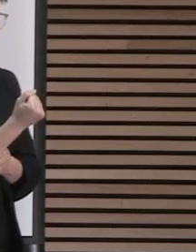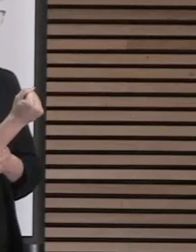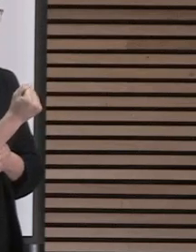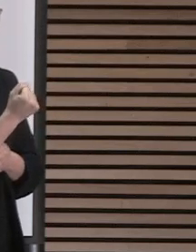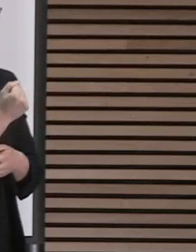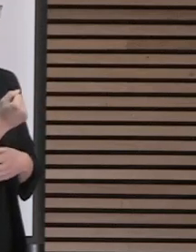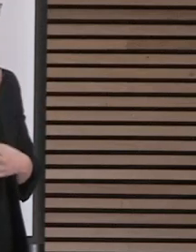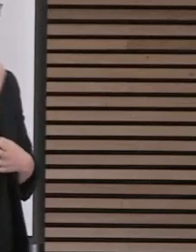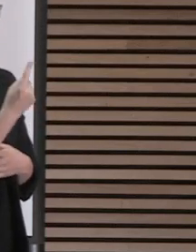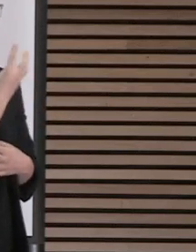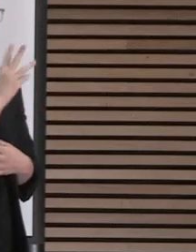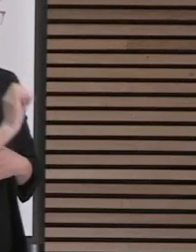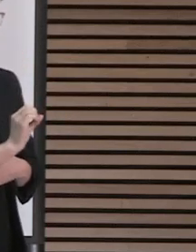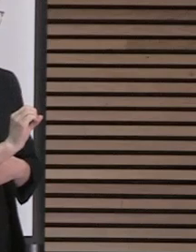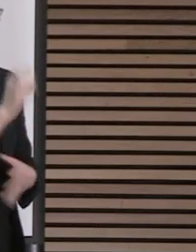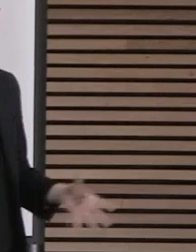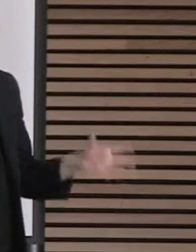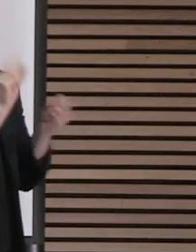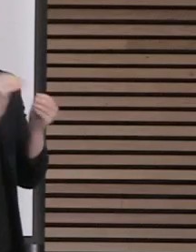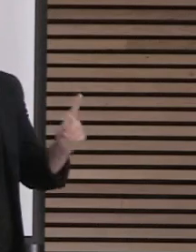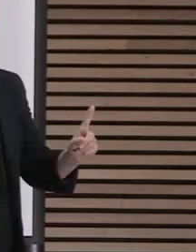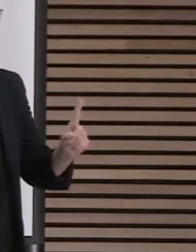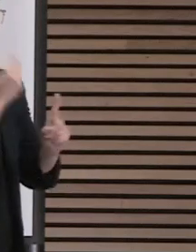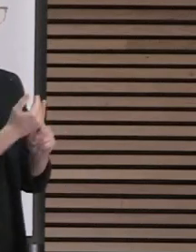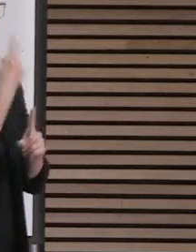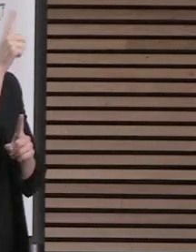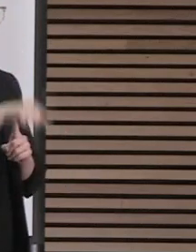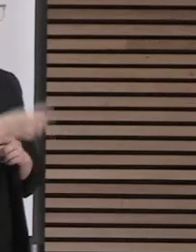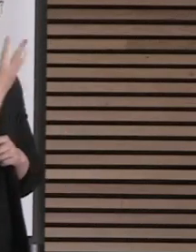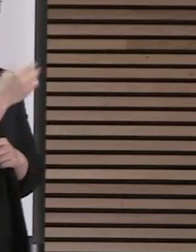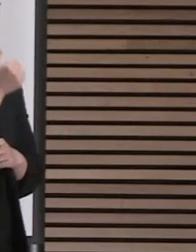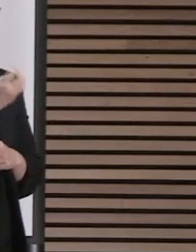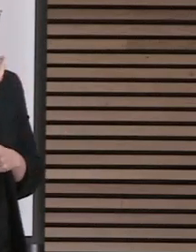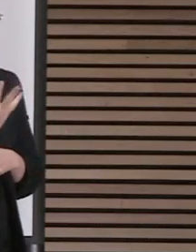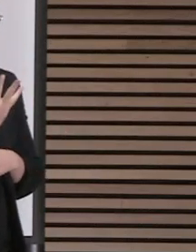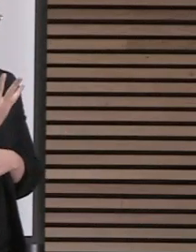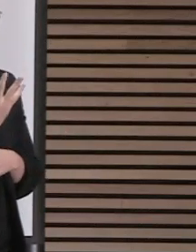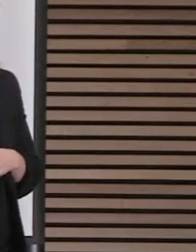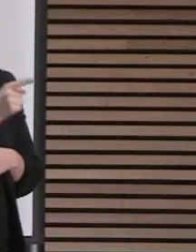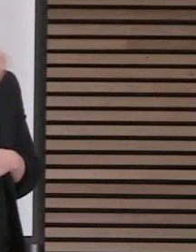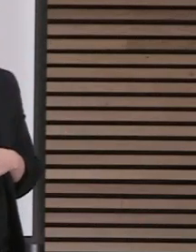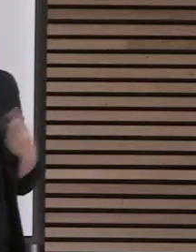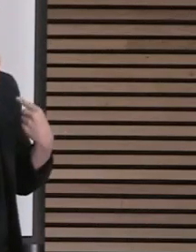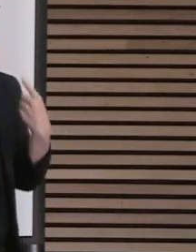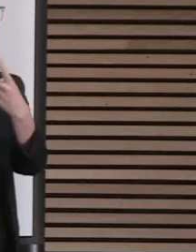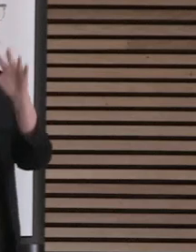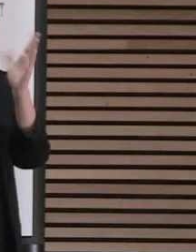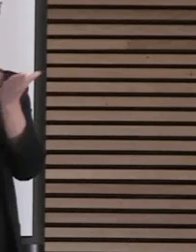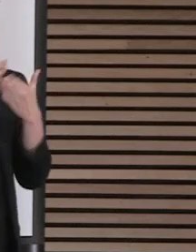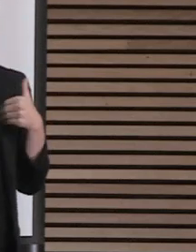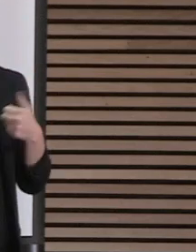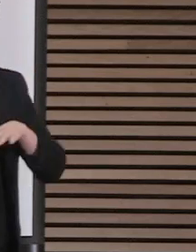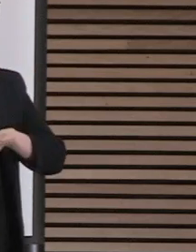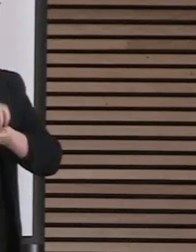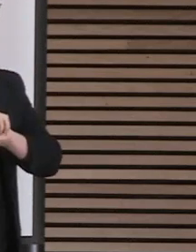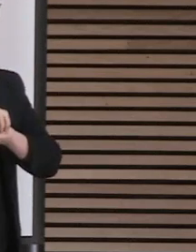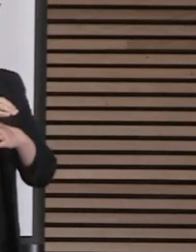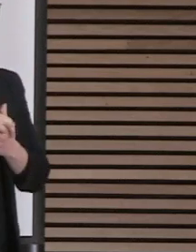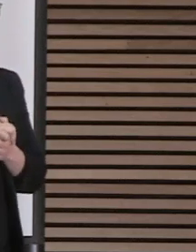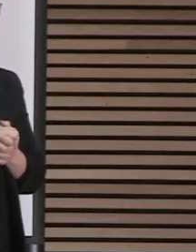mai i te katoa Tuhinga o mua.